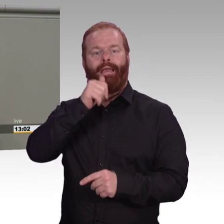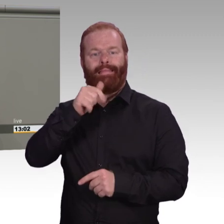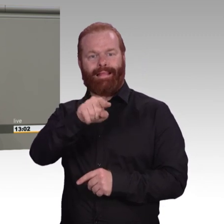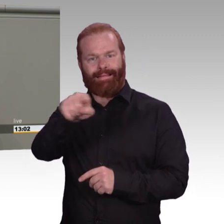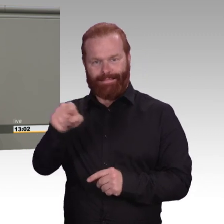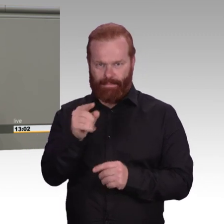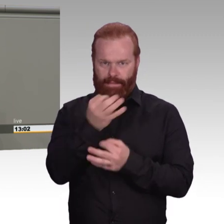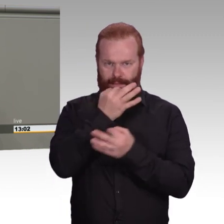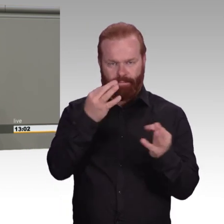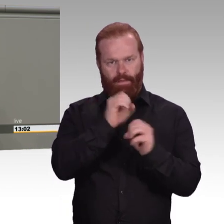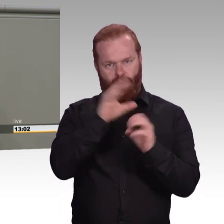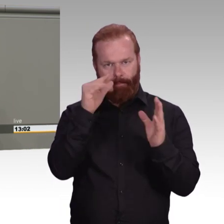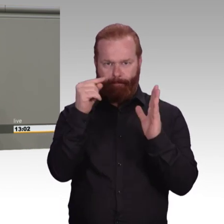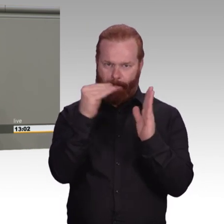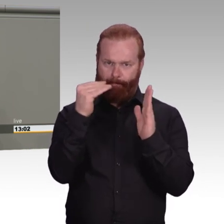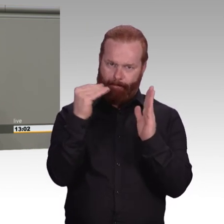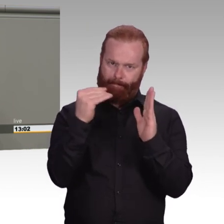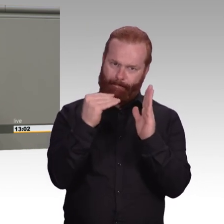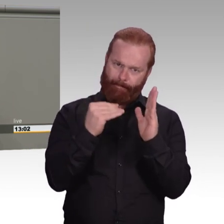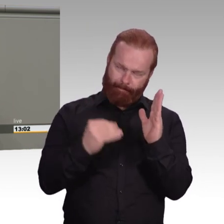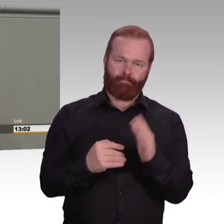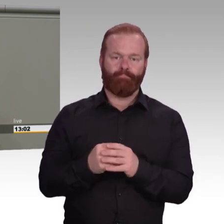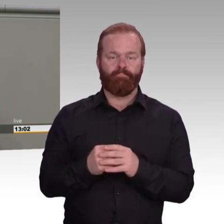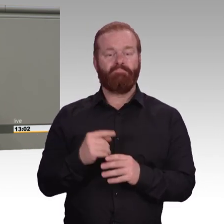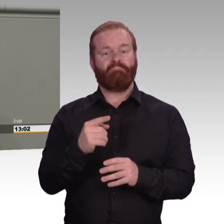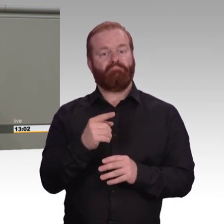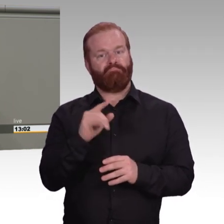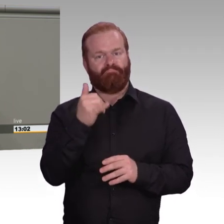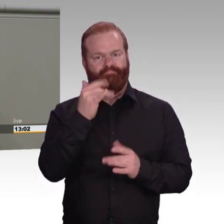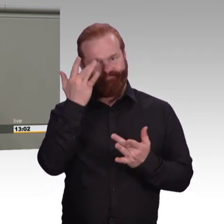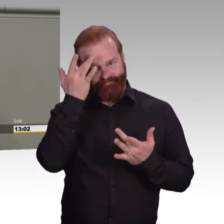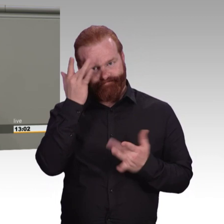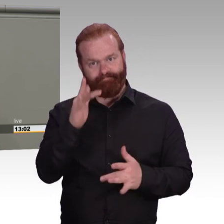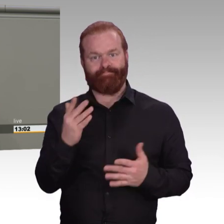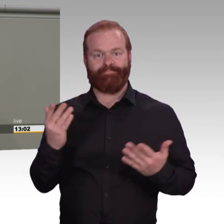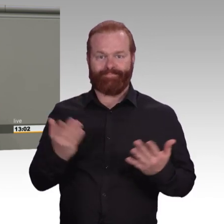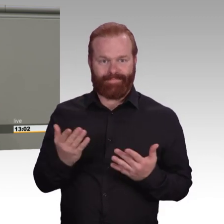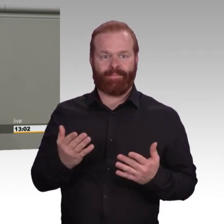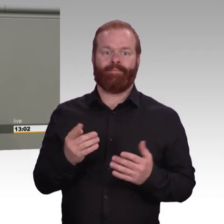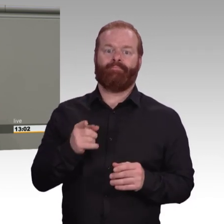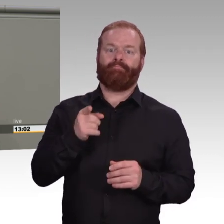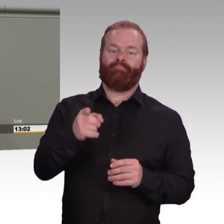und auch spezielle Rechte dem Staat gegenüber haben müssen. Weil Kinder keine kleinen Erwachsenen sind,